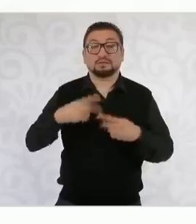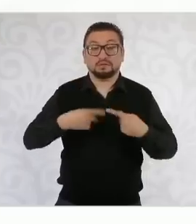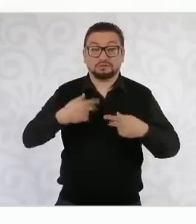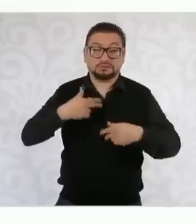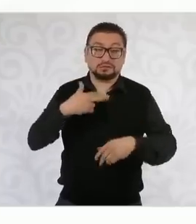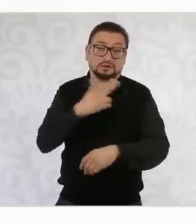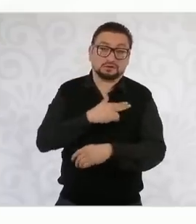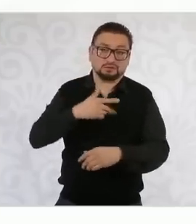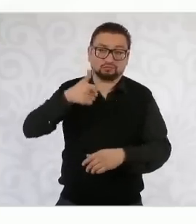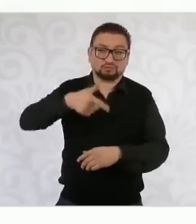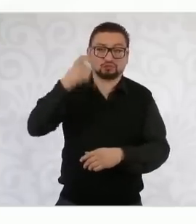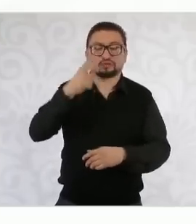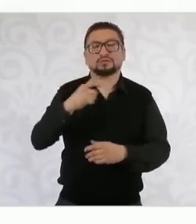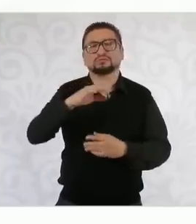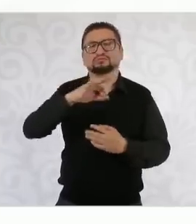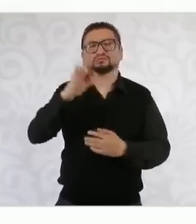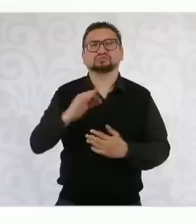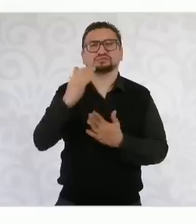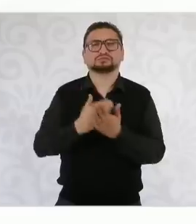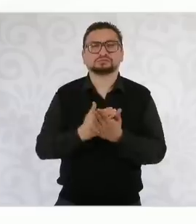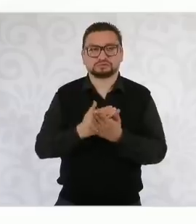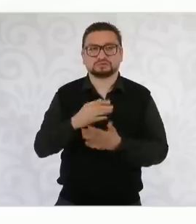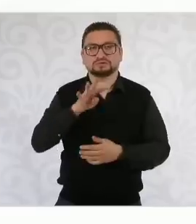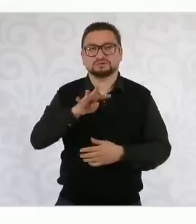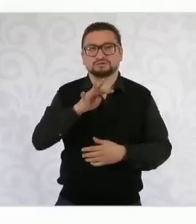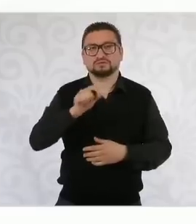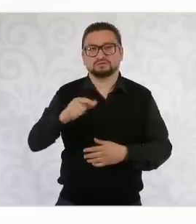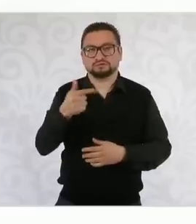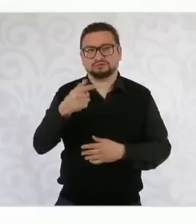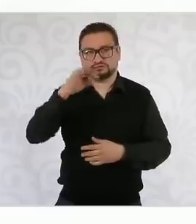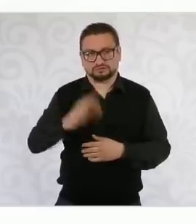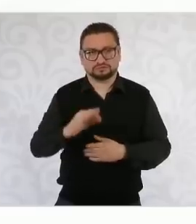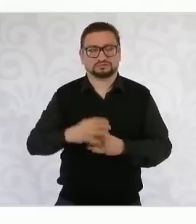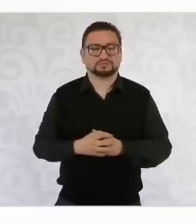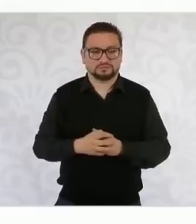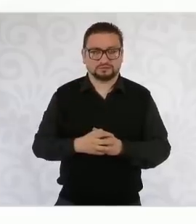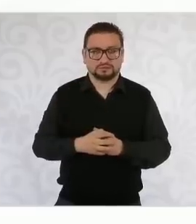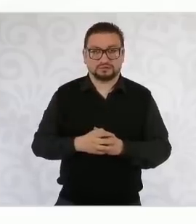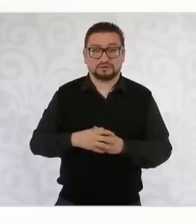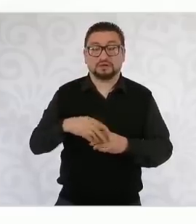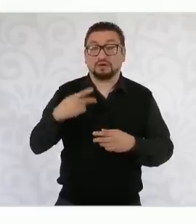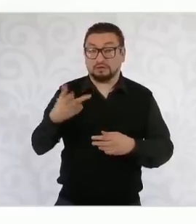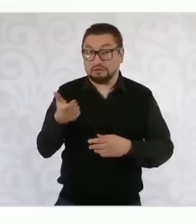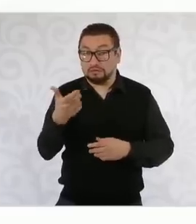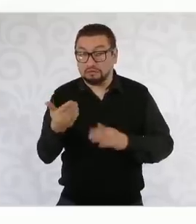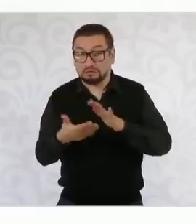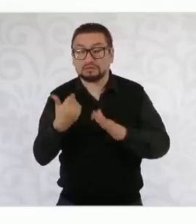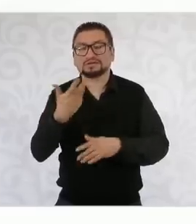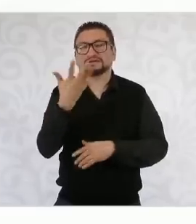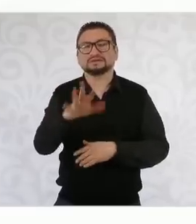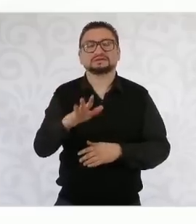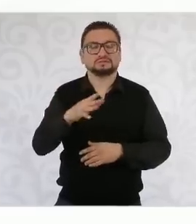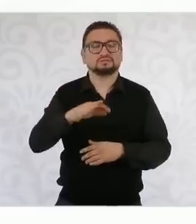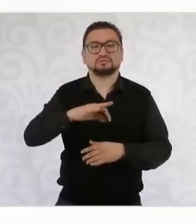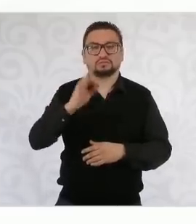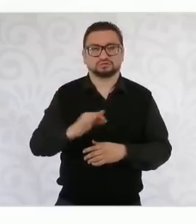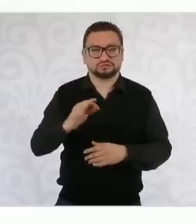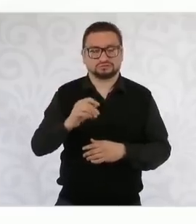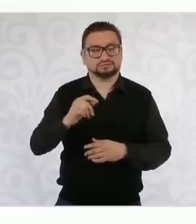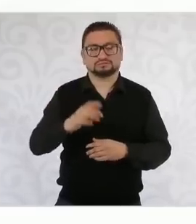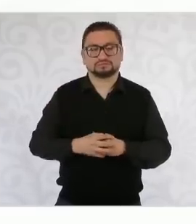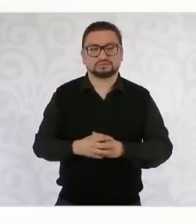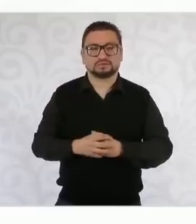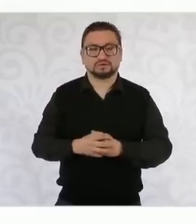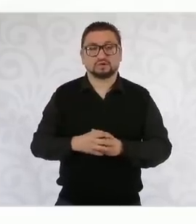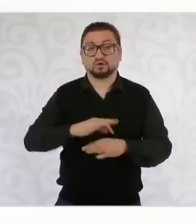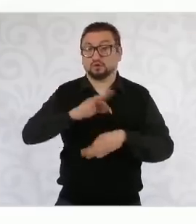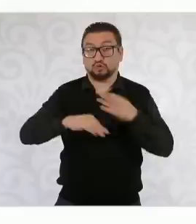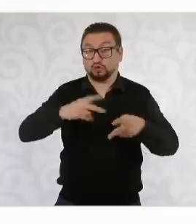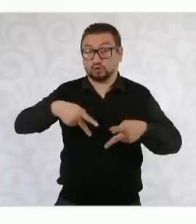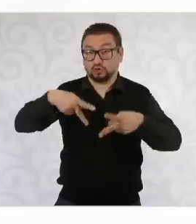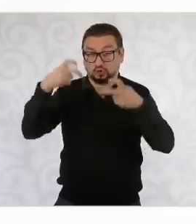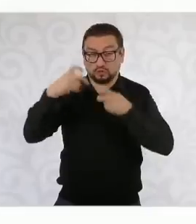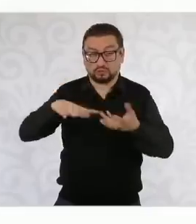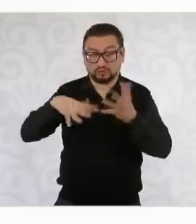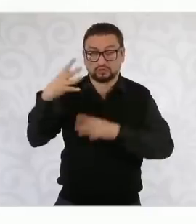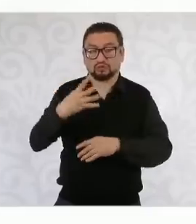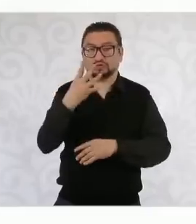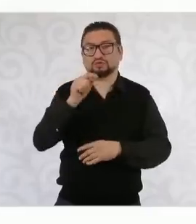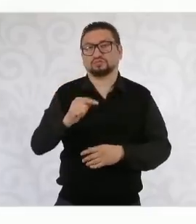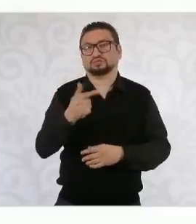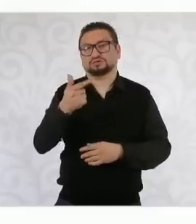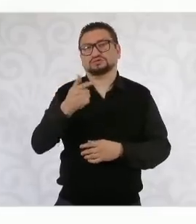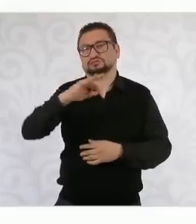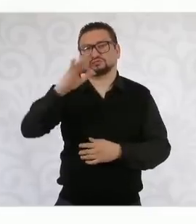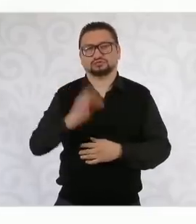fuego en reducción de 19.7 por en extorsión -1.6 todos los robos con violencia - 4. 7%